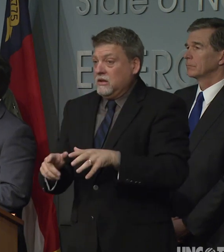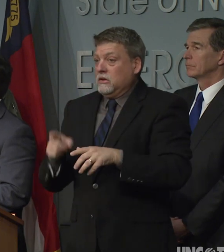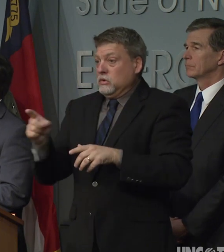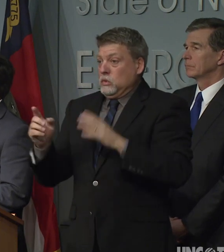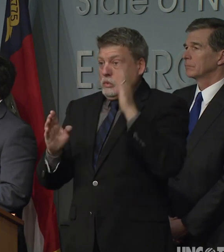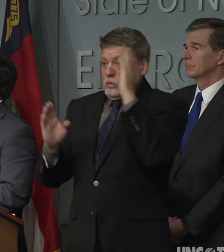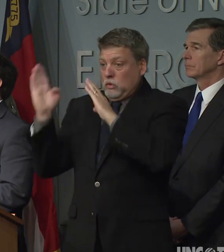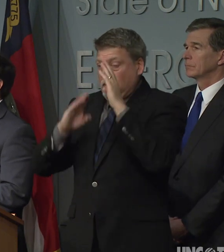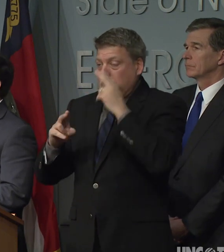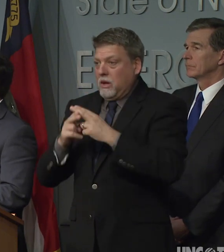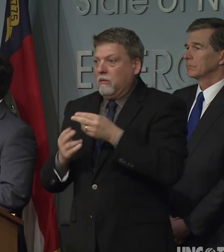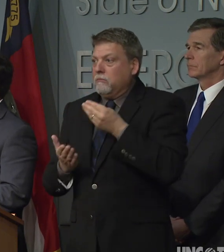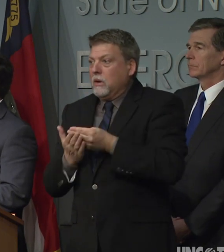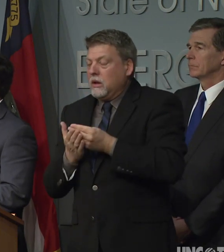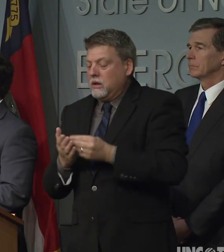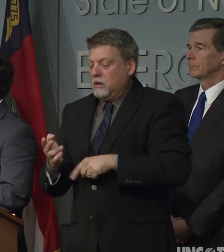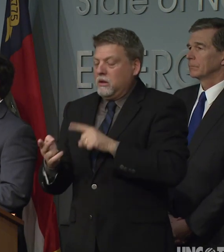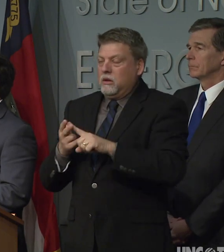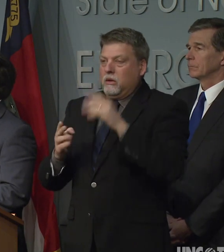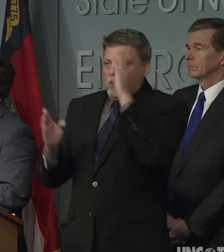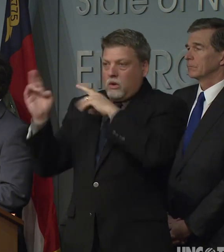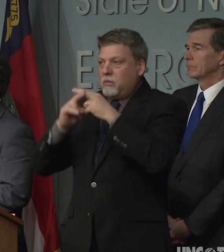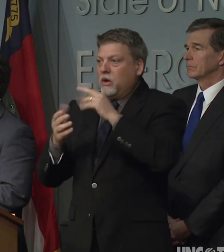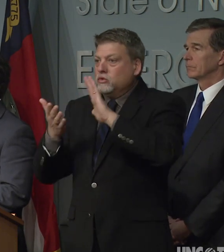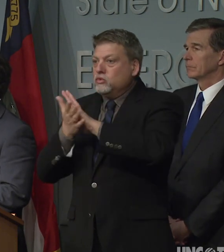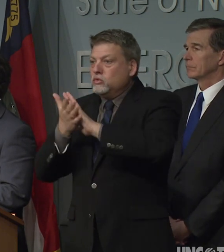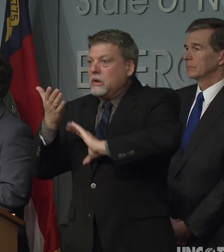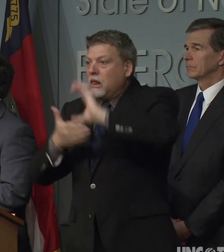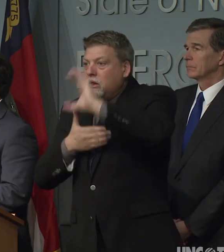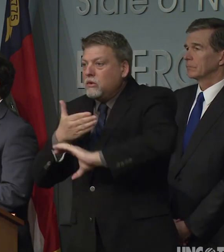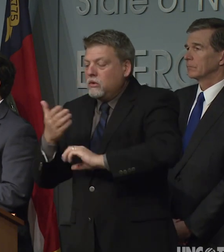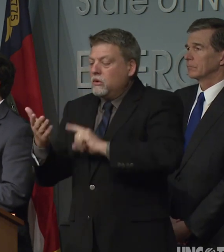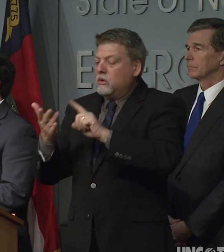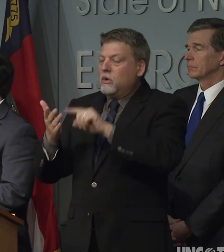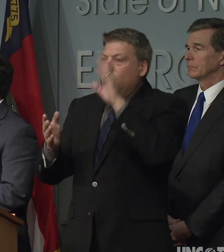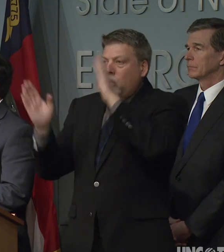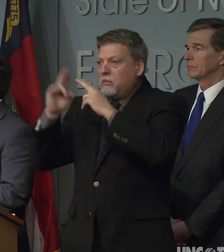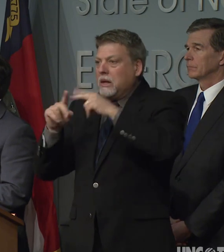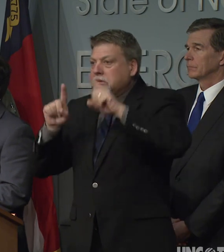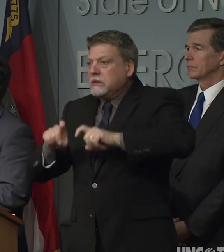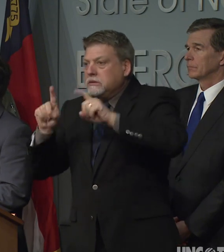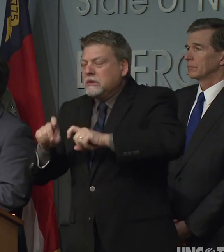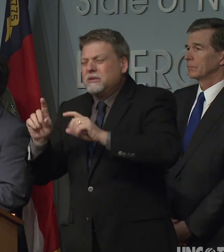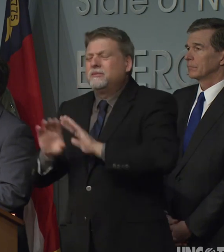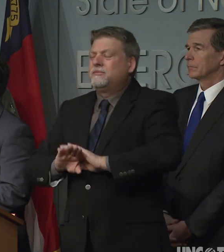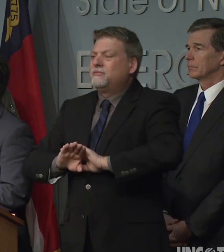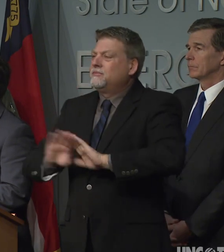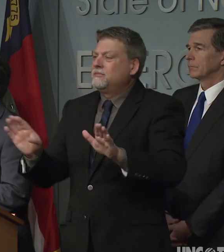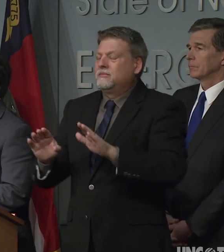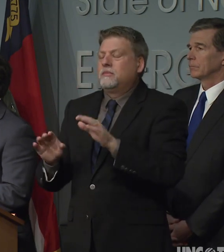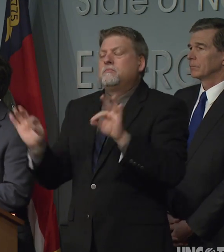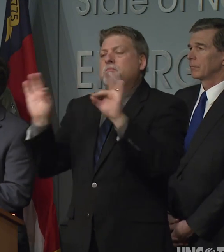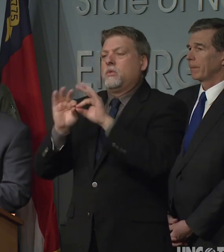el nuestros niños, y luego nos preocupa haremos de la flexibilidad de las del calendario y el examen las